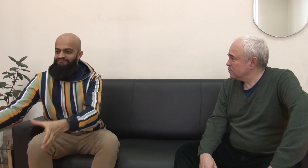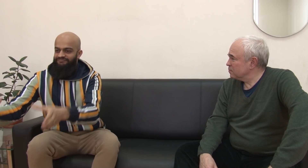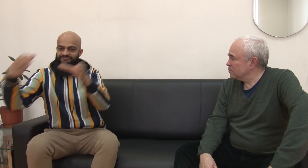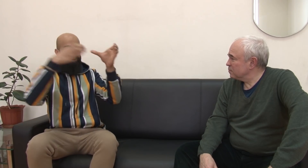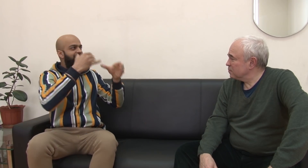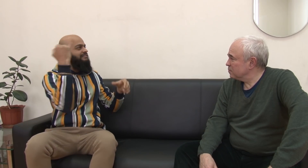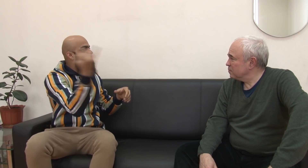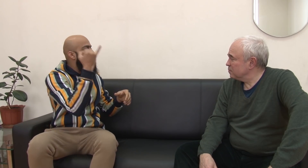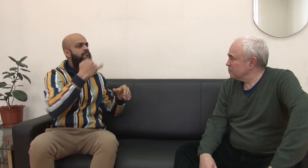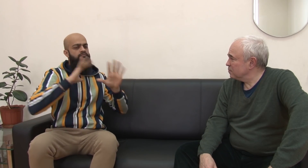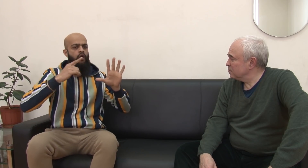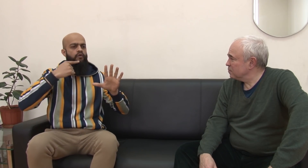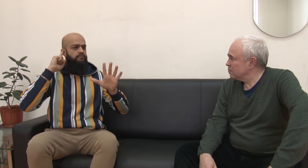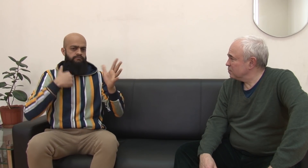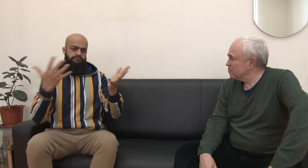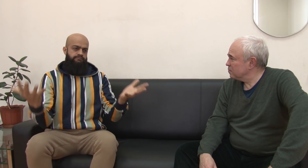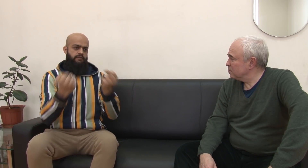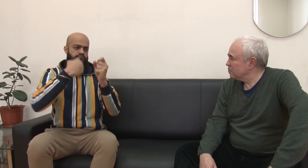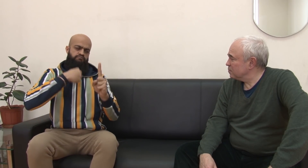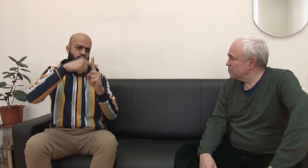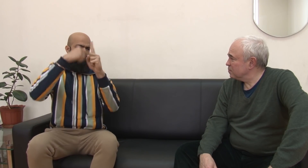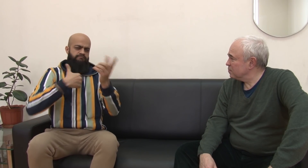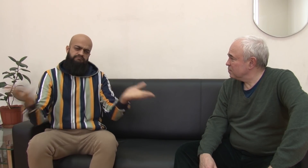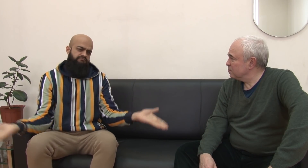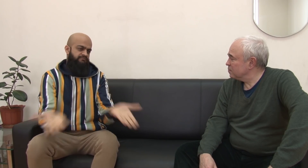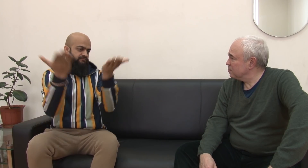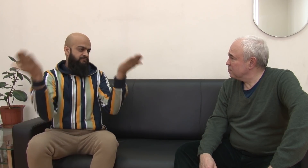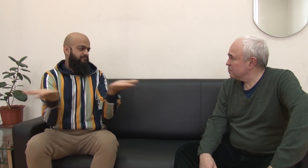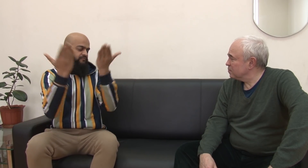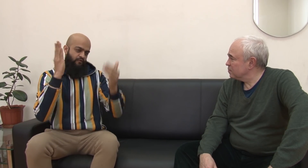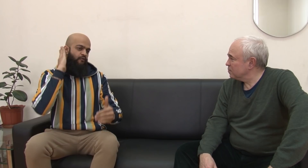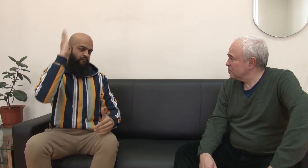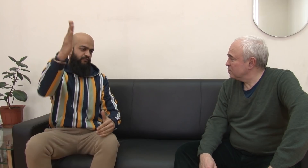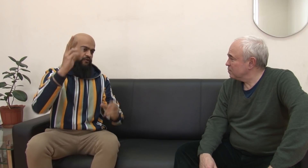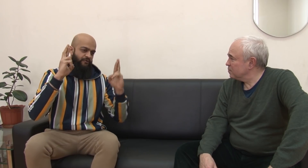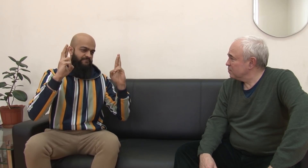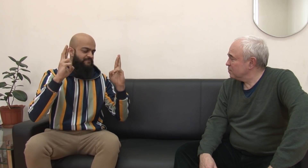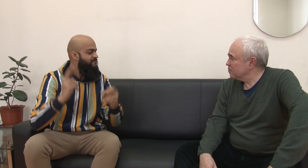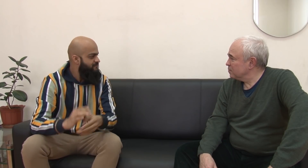и наоборот, россияне – в Пакистан. Я хотел бы содействовать связям глухих двух стран.